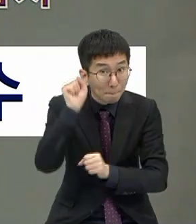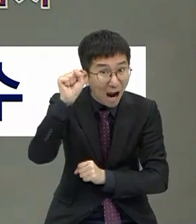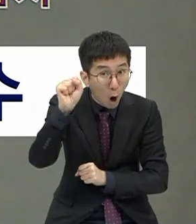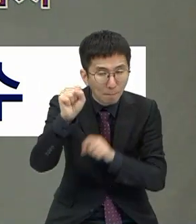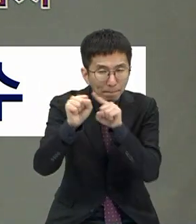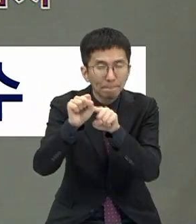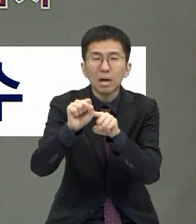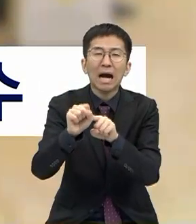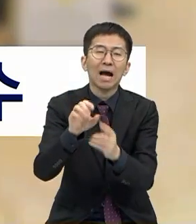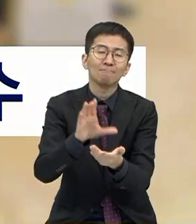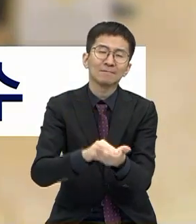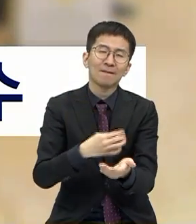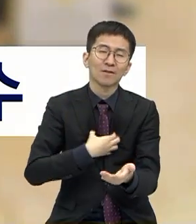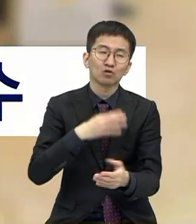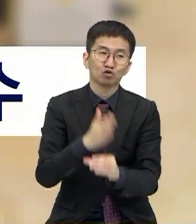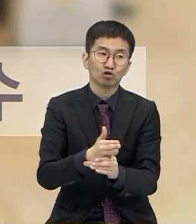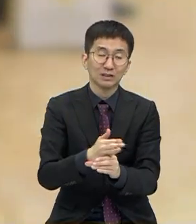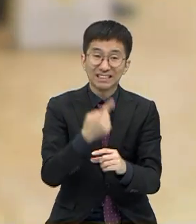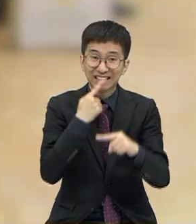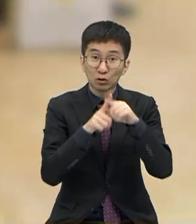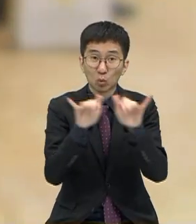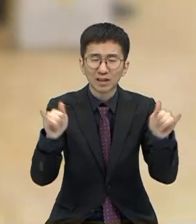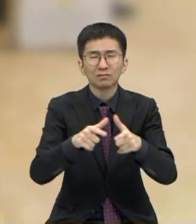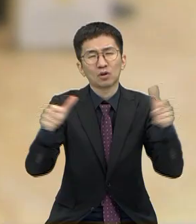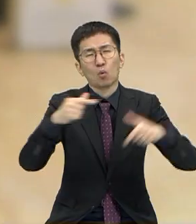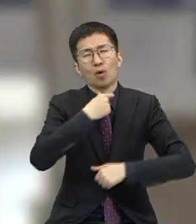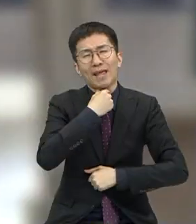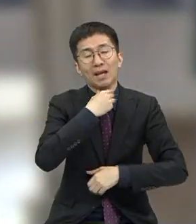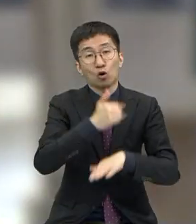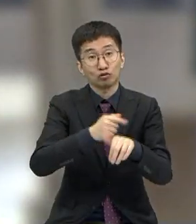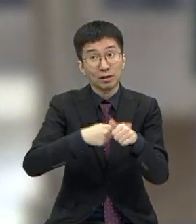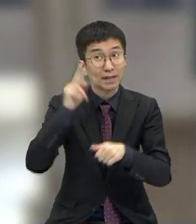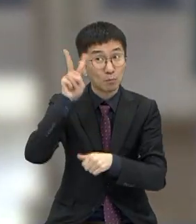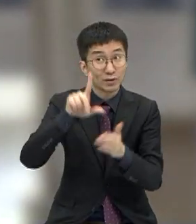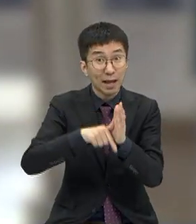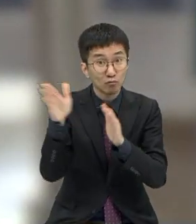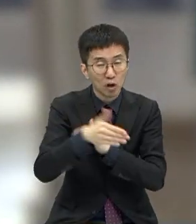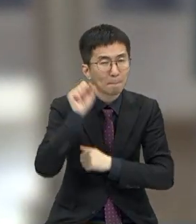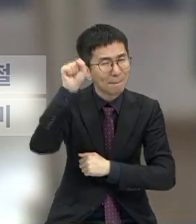민주노총 의료연대본부는 간호사 확충을 요구하며 모레부터 파업을 예고했는데